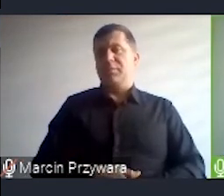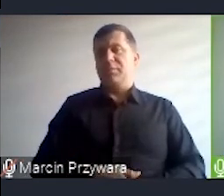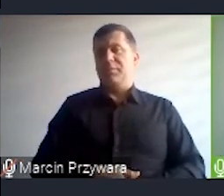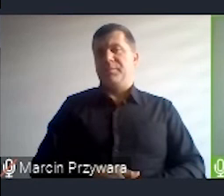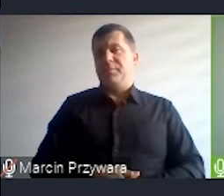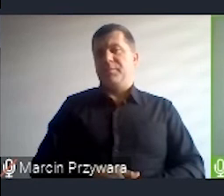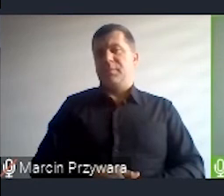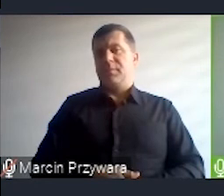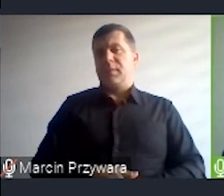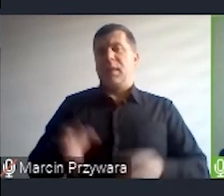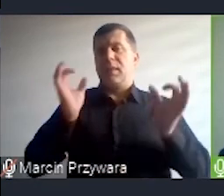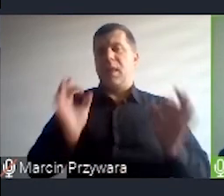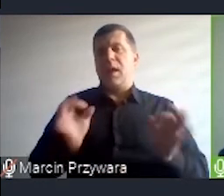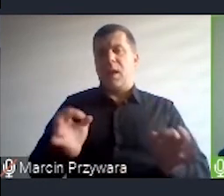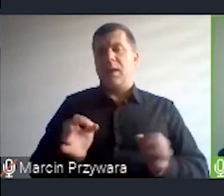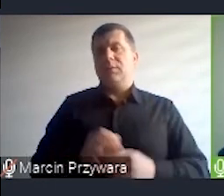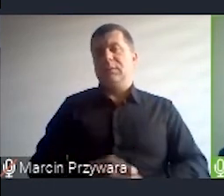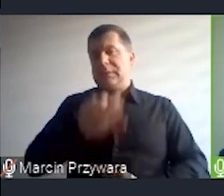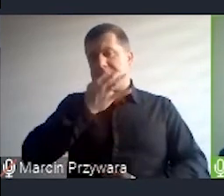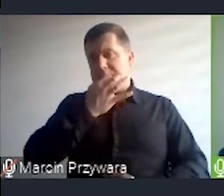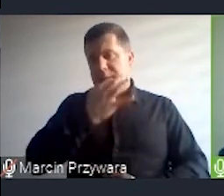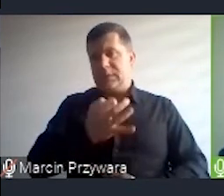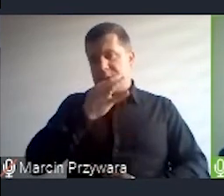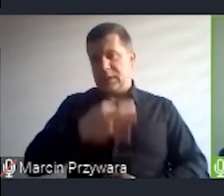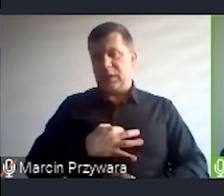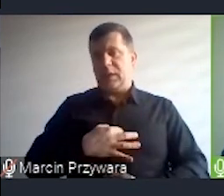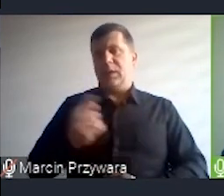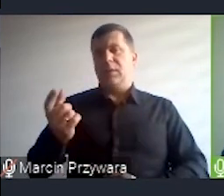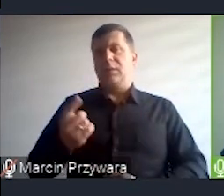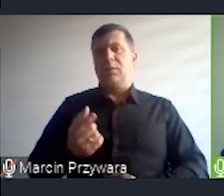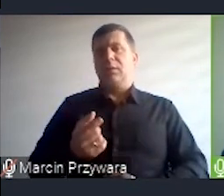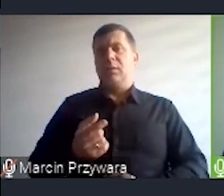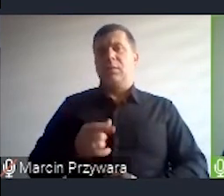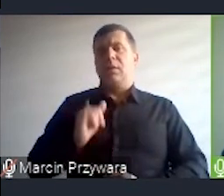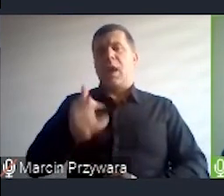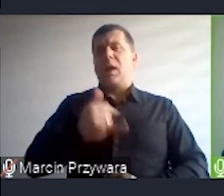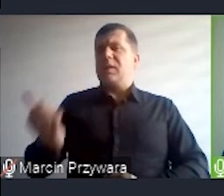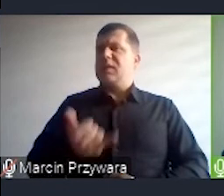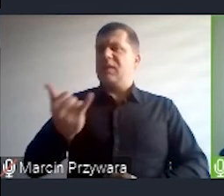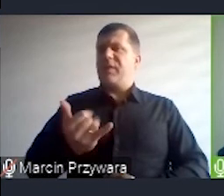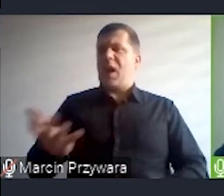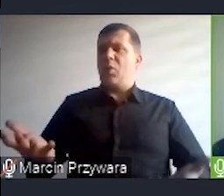I teraz pytanie tej pani było zadane w kontekście trwałości.